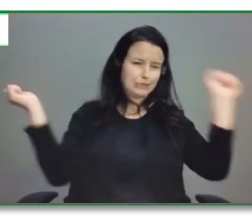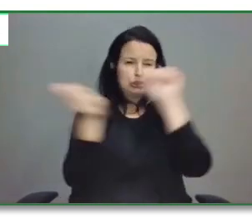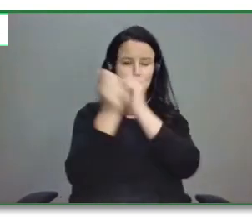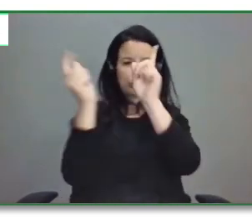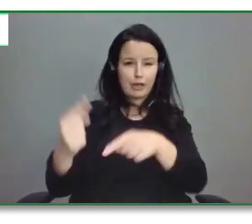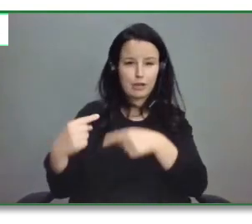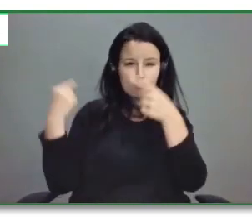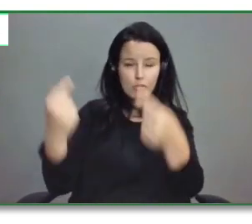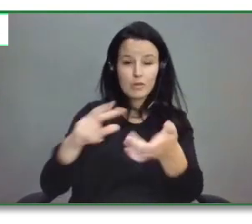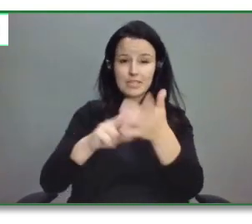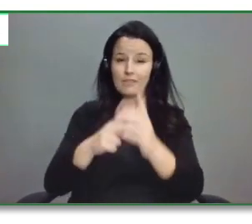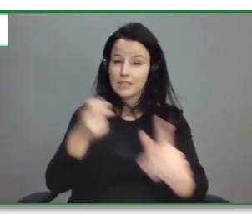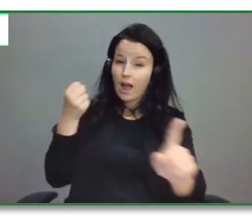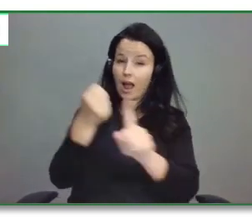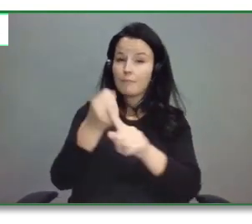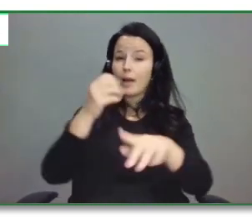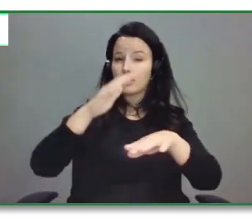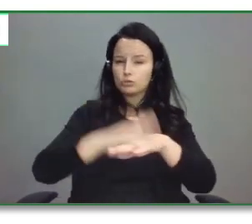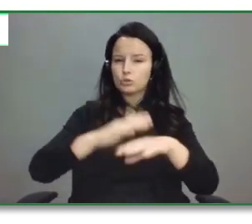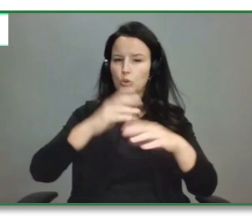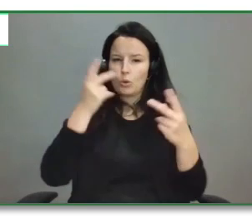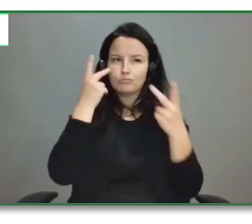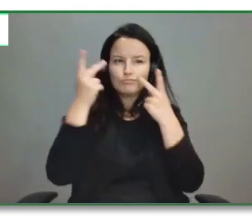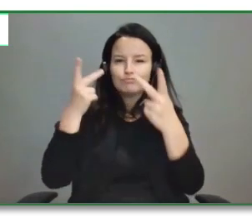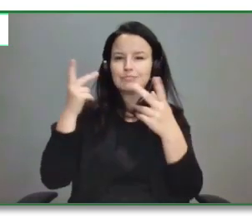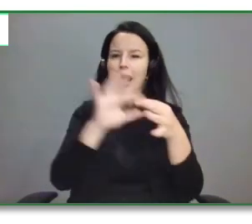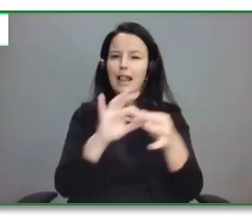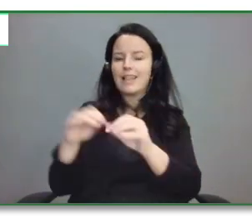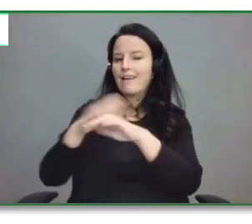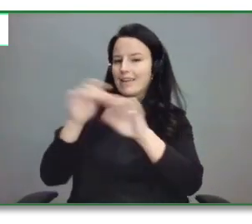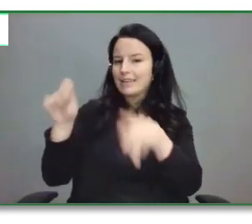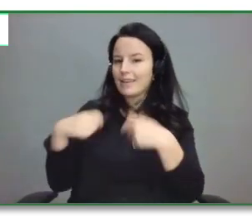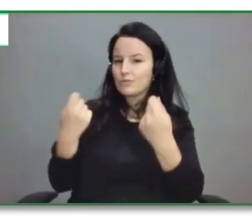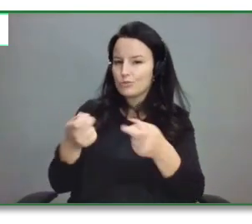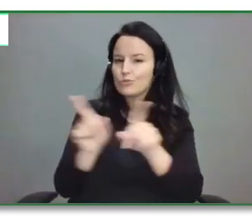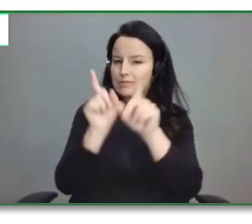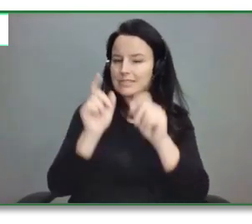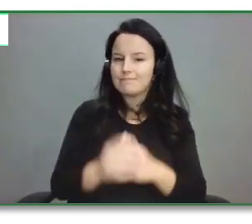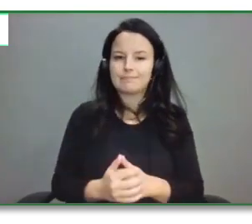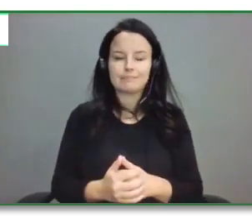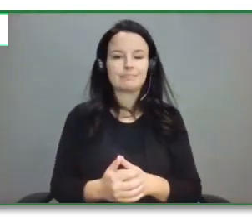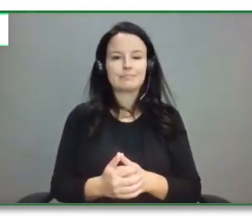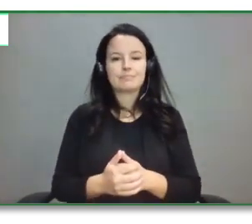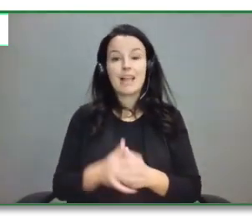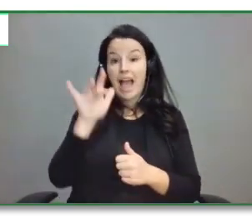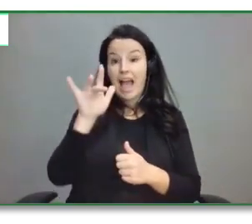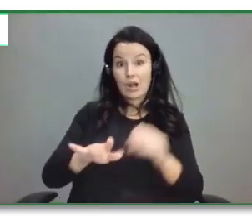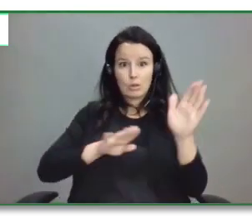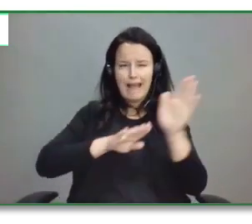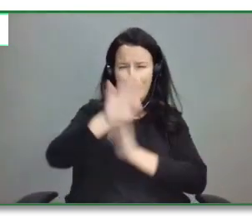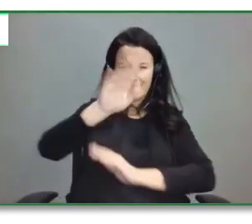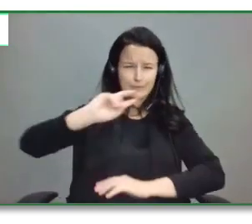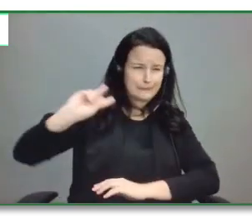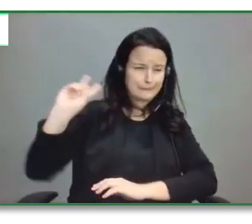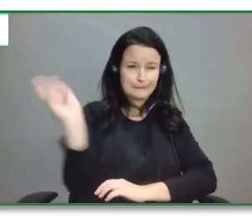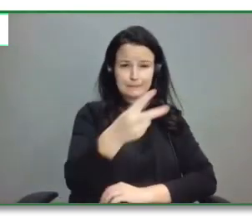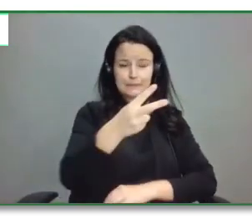impact sur l'efficacité du tourisme basé sur la nature en raison de l'évolution rapide de la